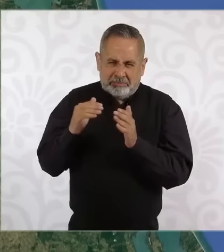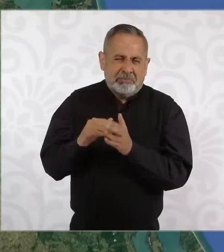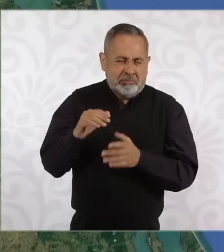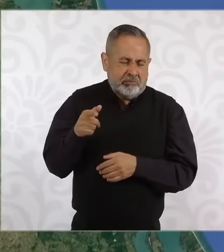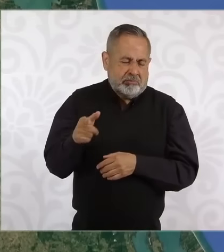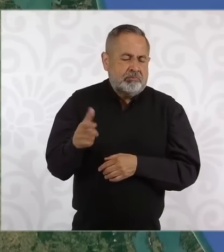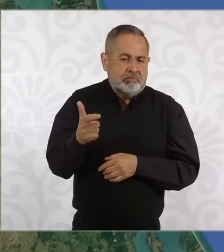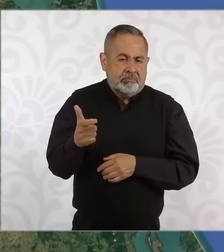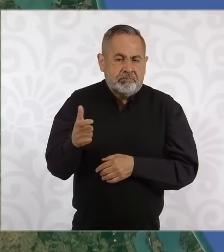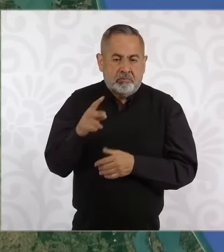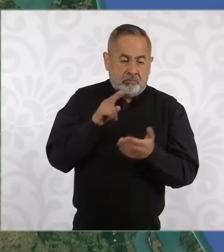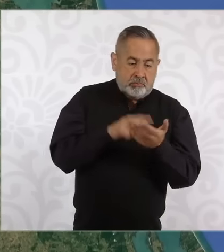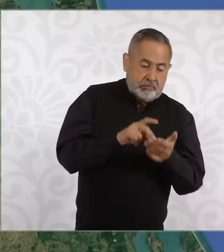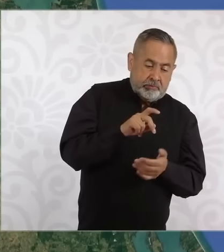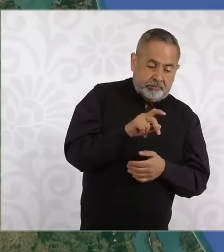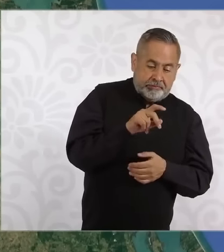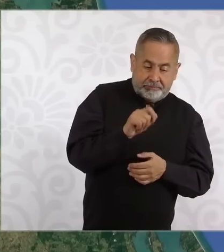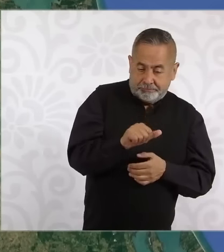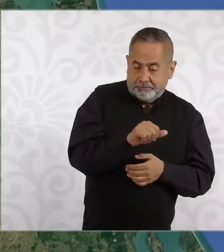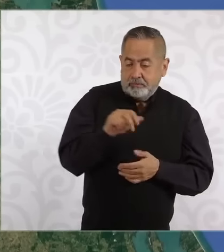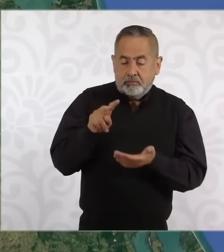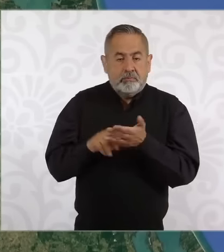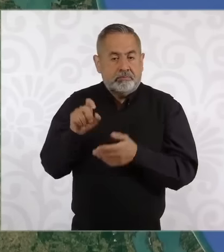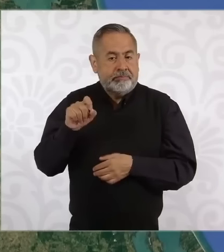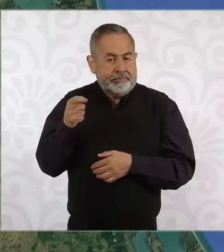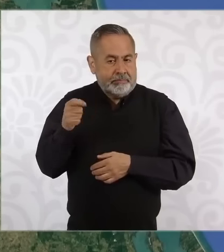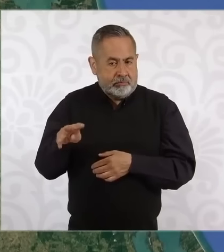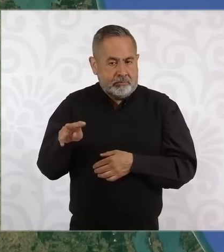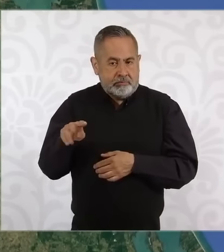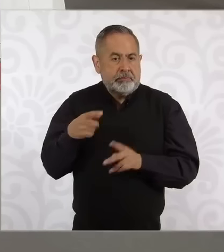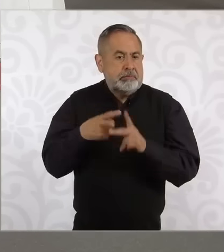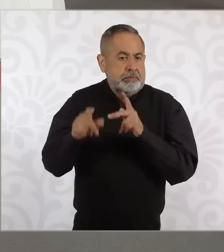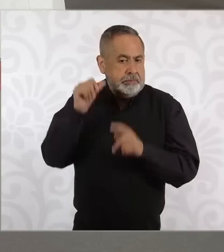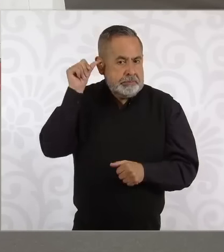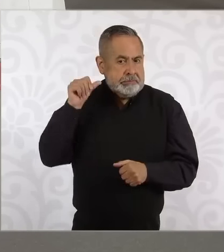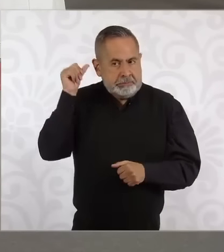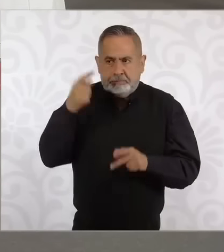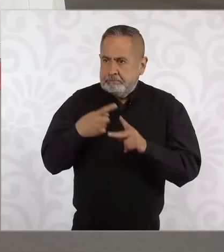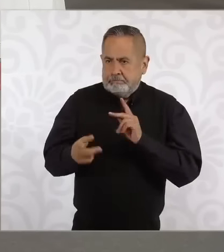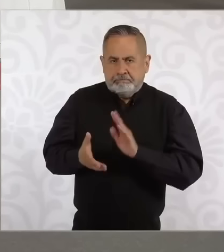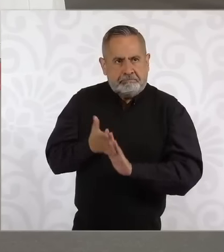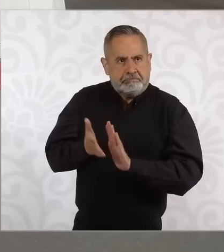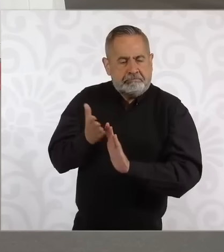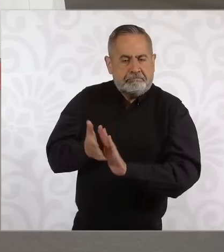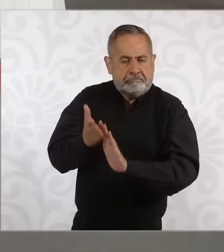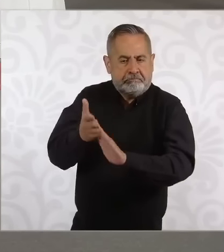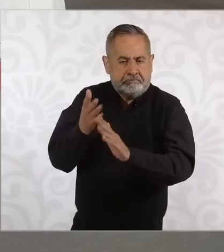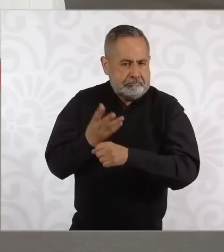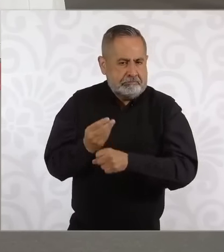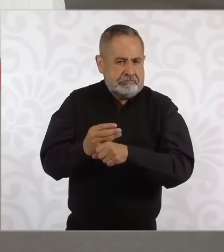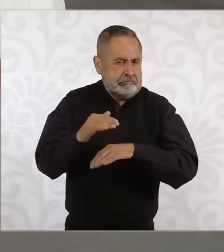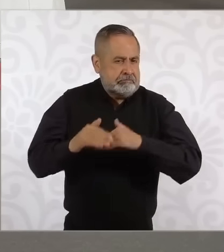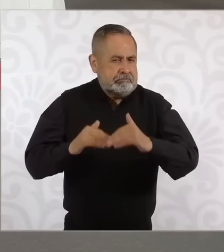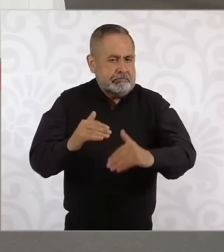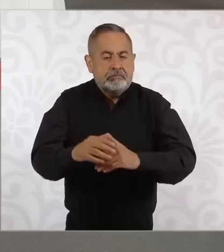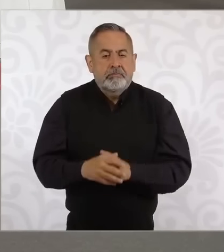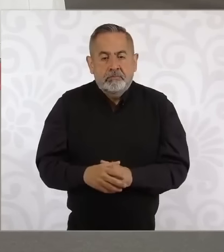a 2029 su periodo inicia en abril. Adelante. En cuanto a puentes, bueno, concluidos está